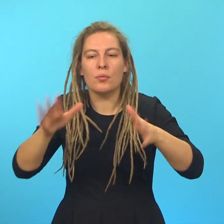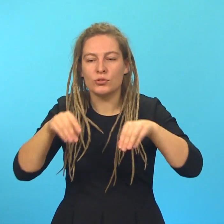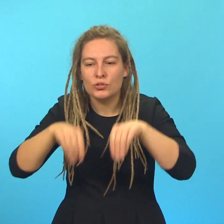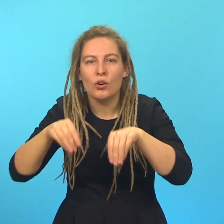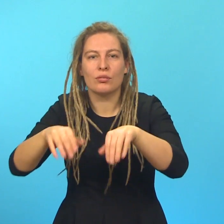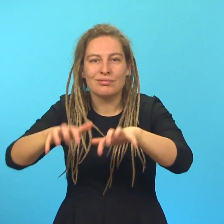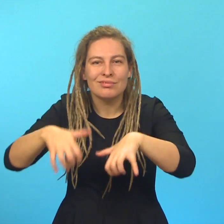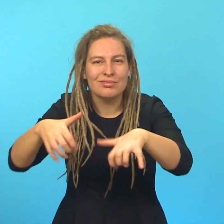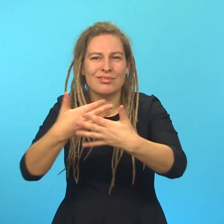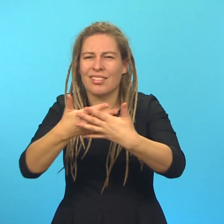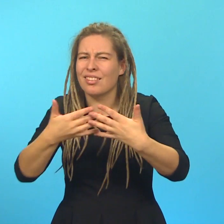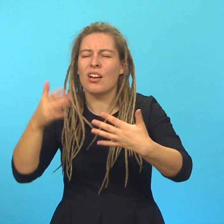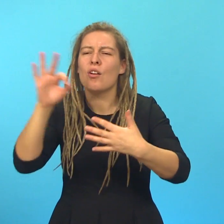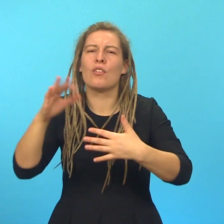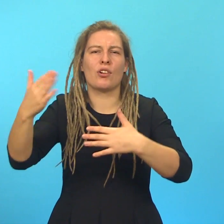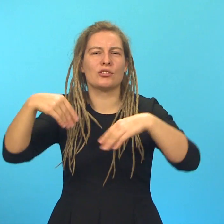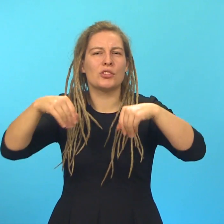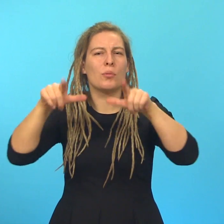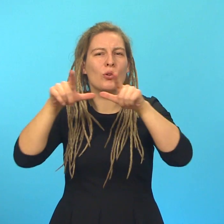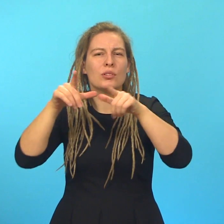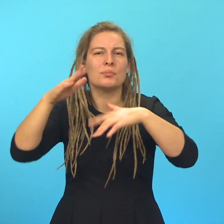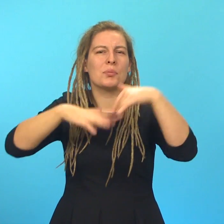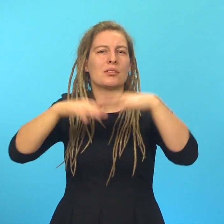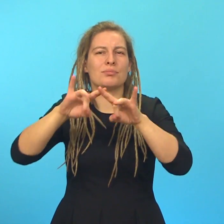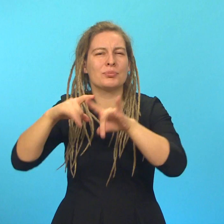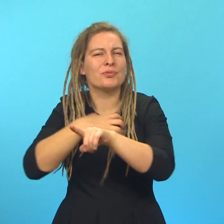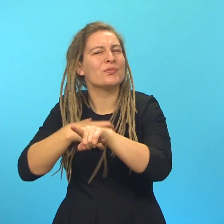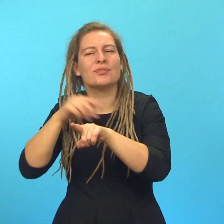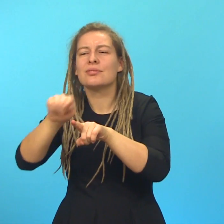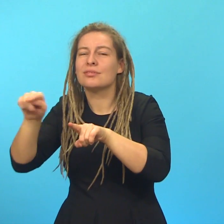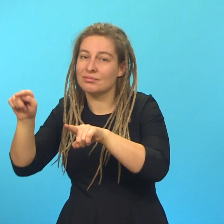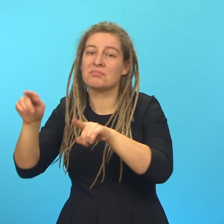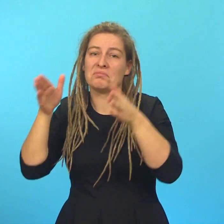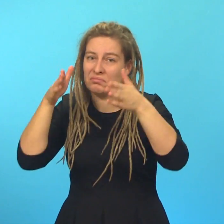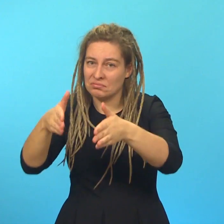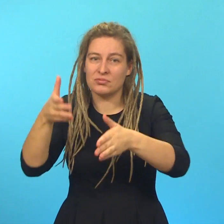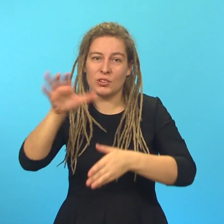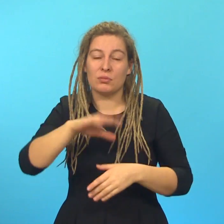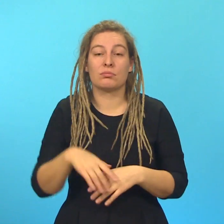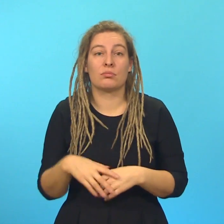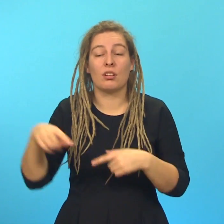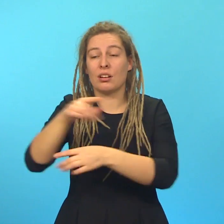mokyti sodininkystės, daržininkystės ir kitų žemės ūkio specialybių pagrindų.